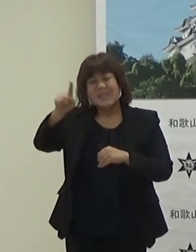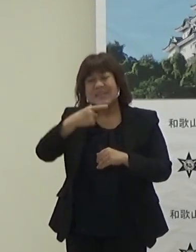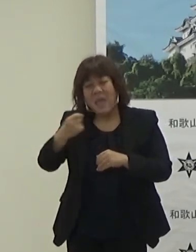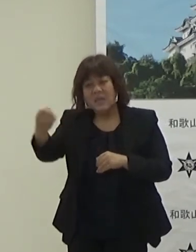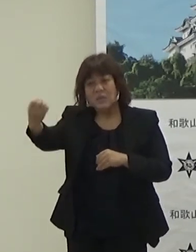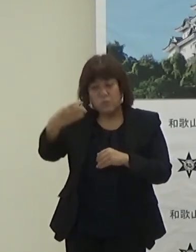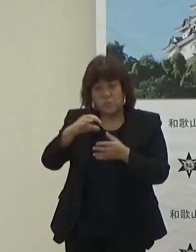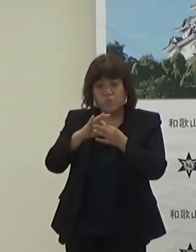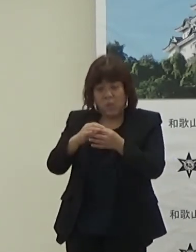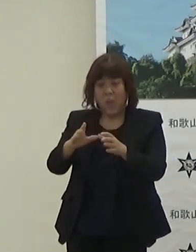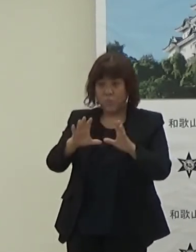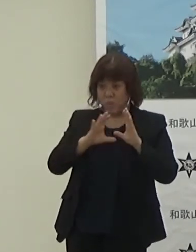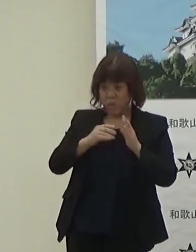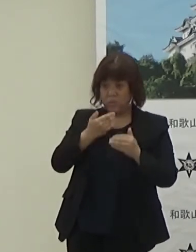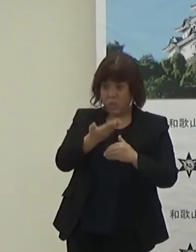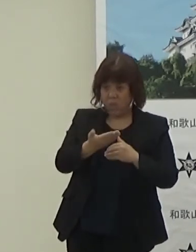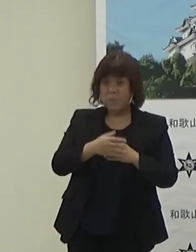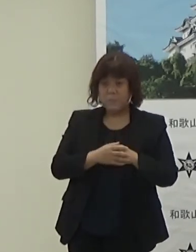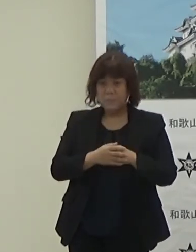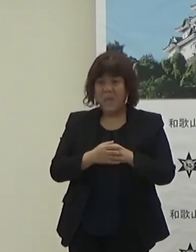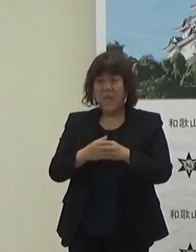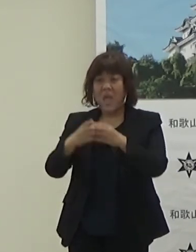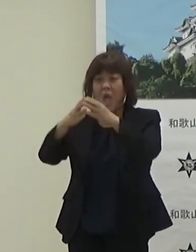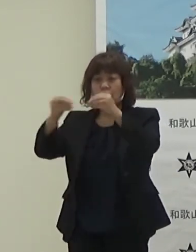これは多分政府の方でも調整されることだし